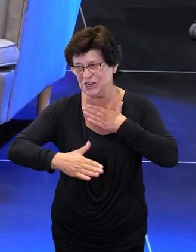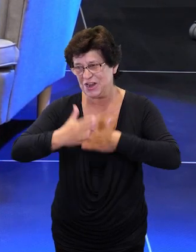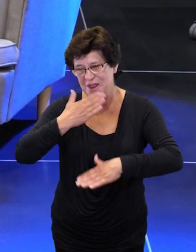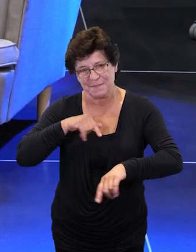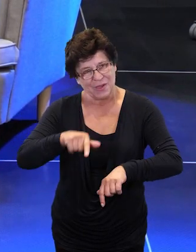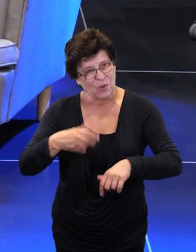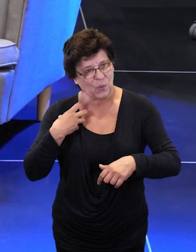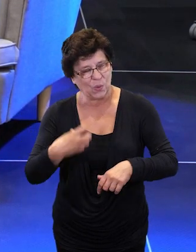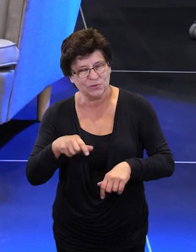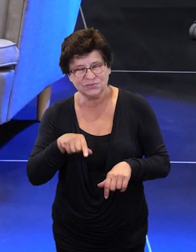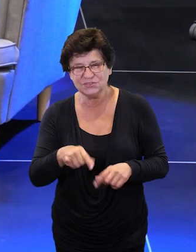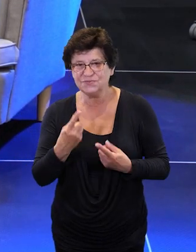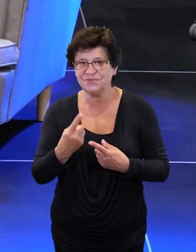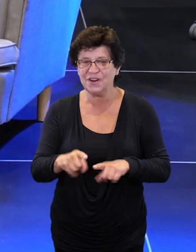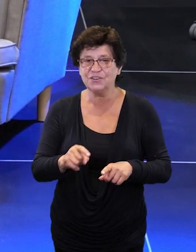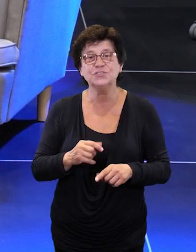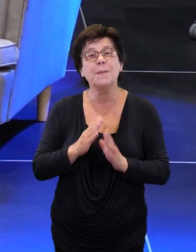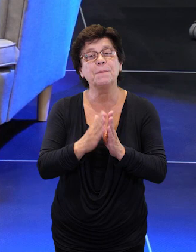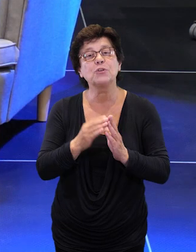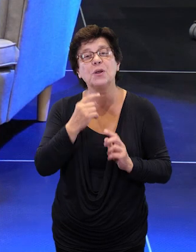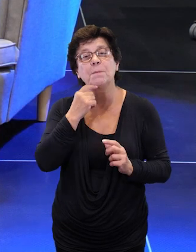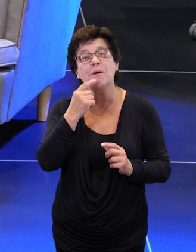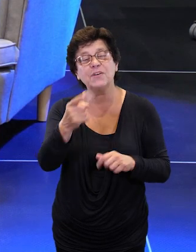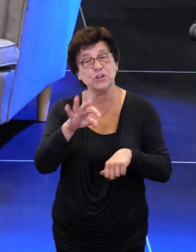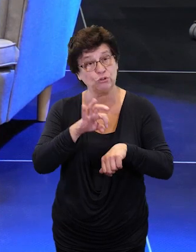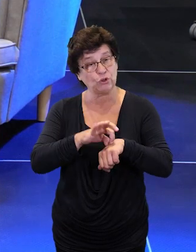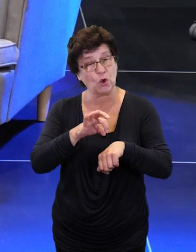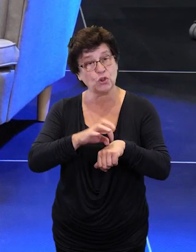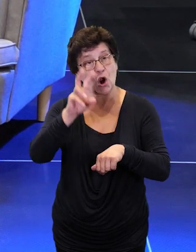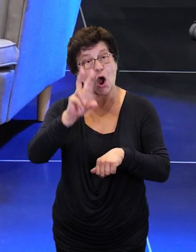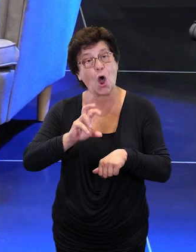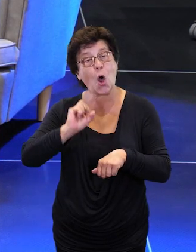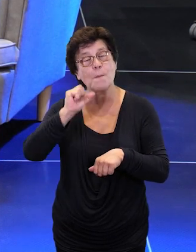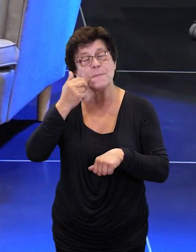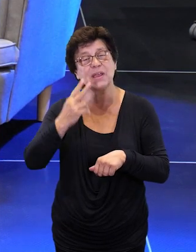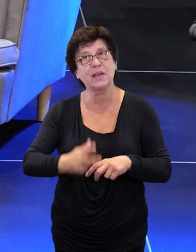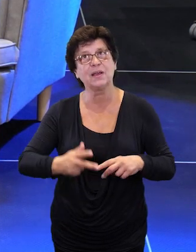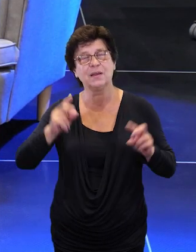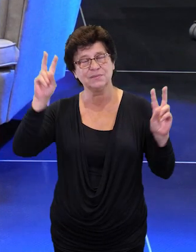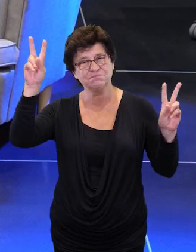Proszę powiedzieć, czy doktor Chomik będzie dalej miał swoje przygody,